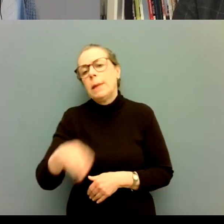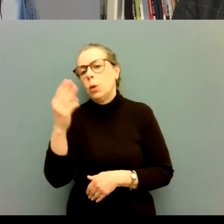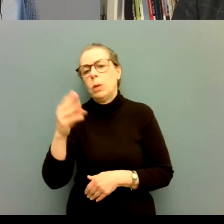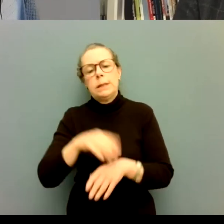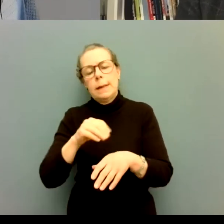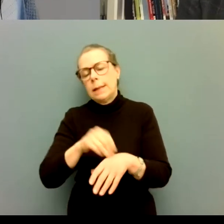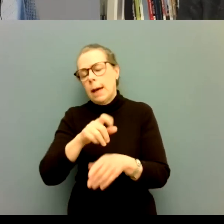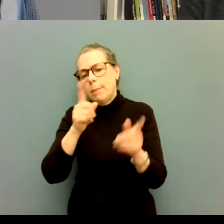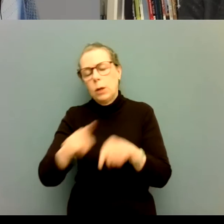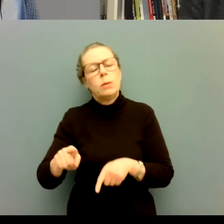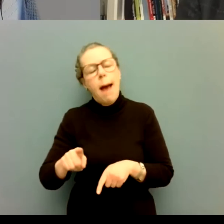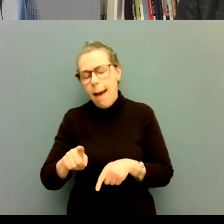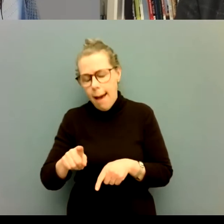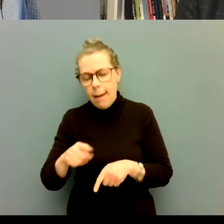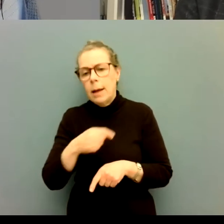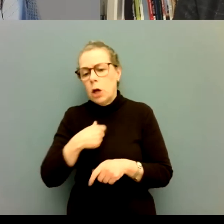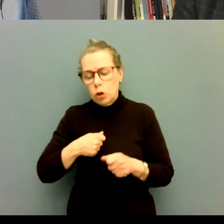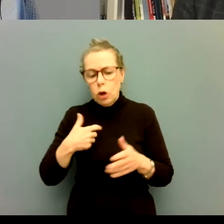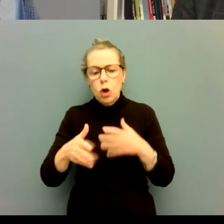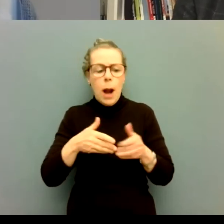utan snarare till riktade insatser.